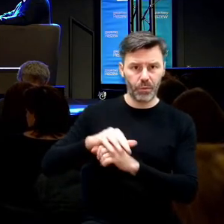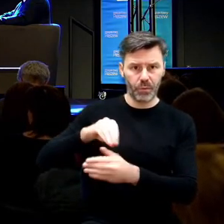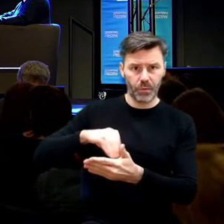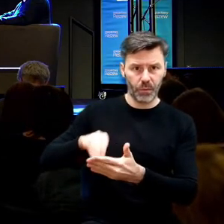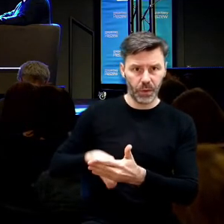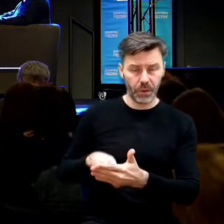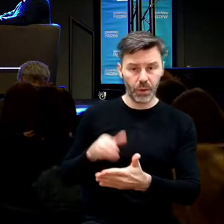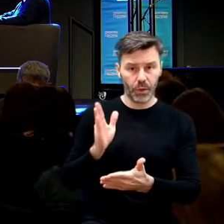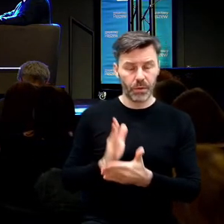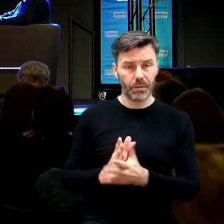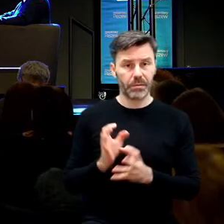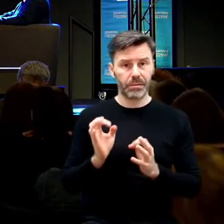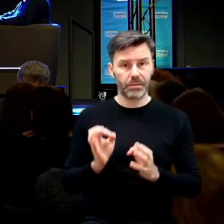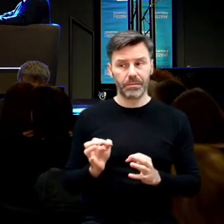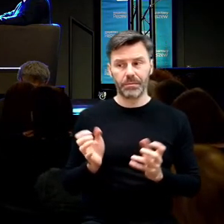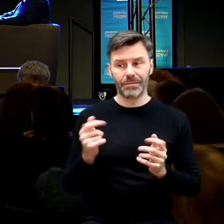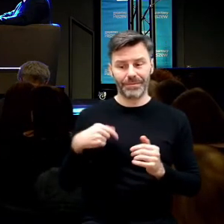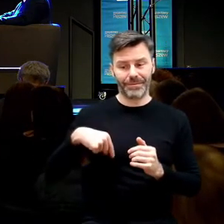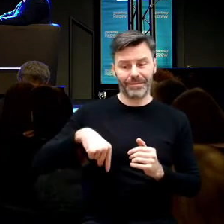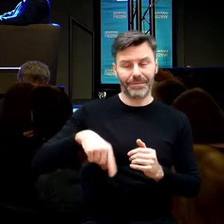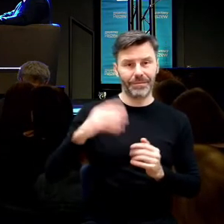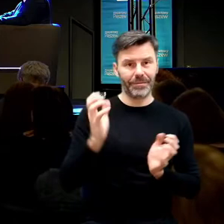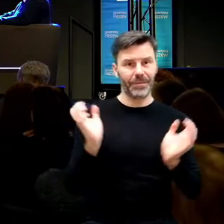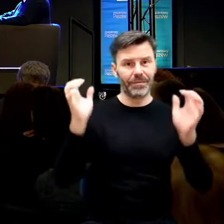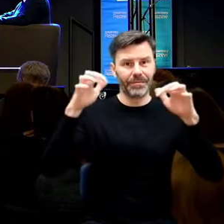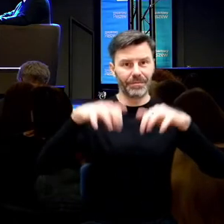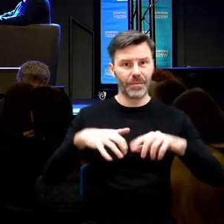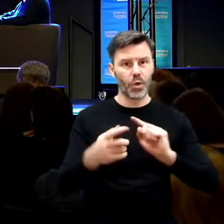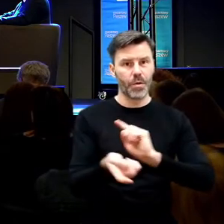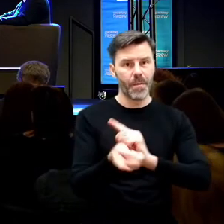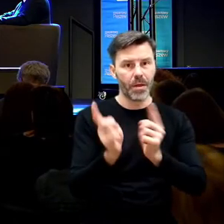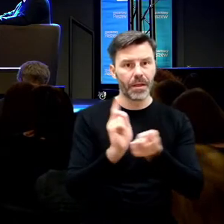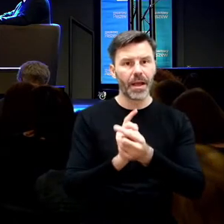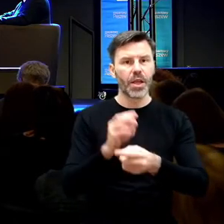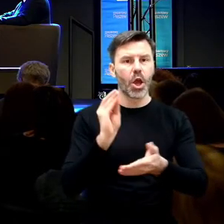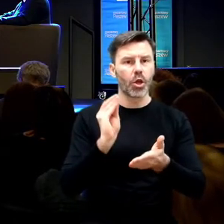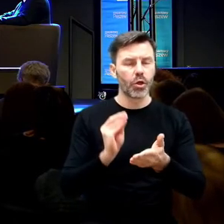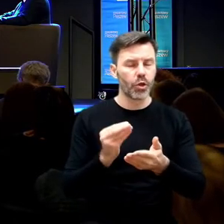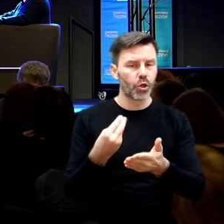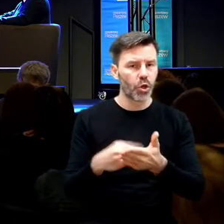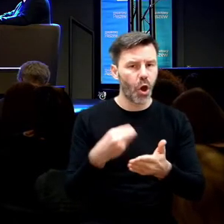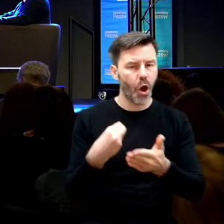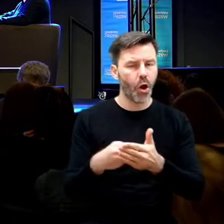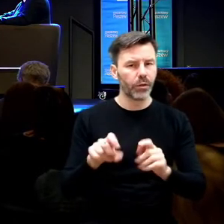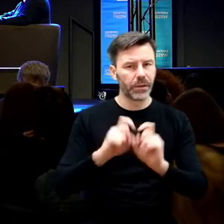gdzie zaprezentujemy już ostateczne koszty tego przedsięwzięcia.